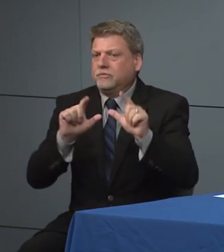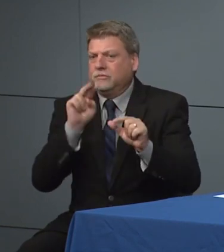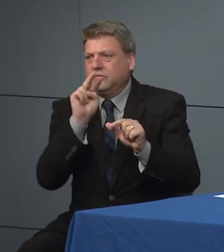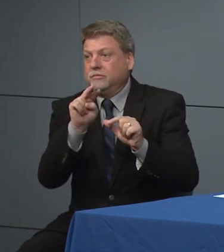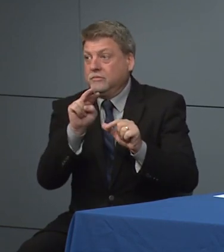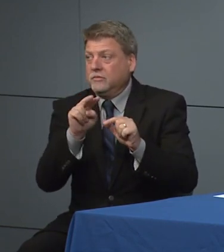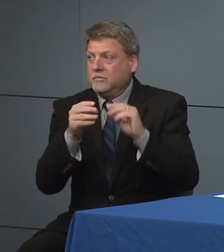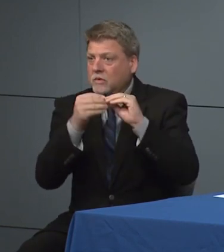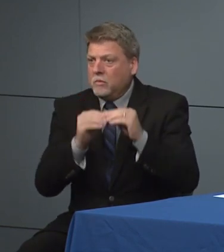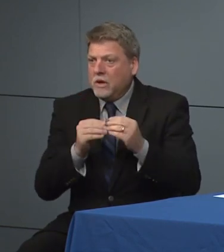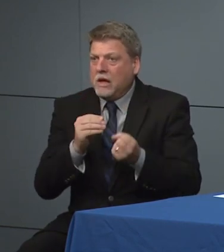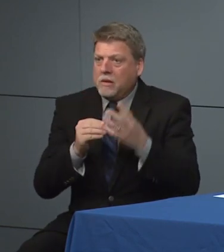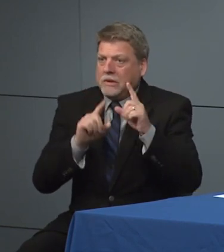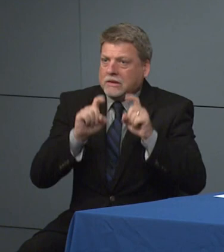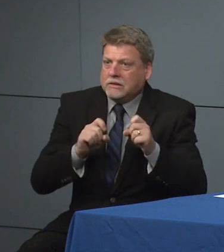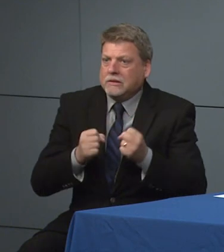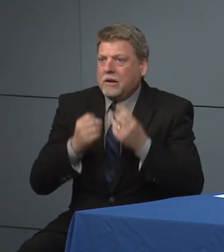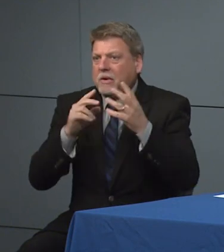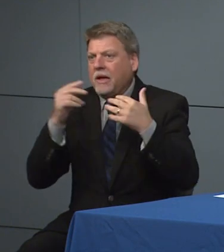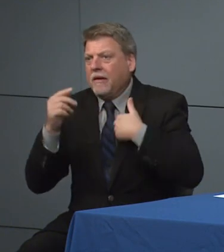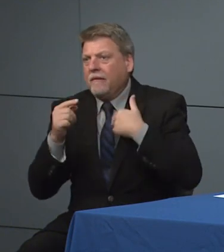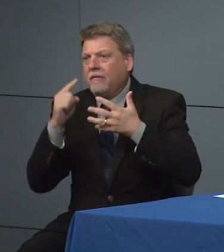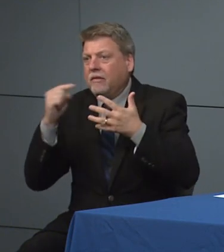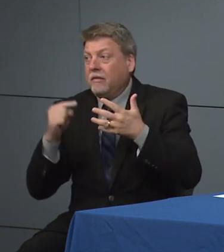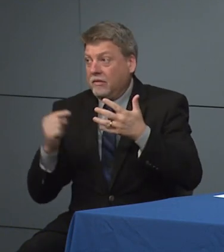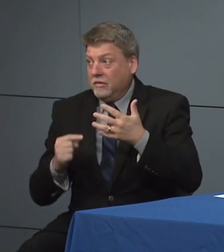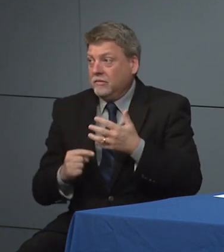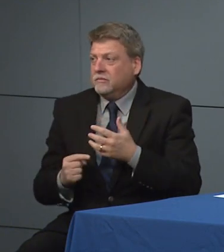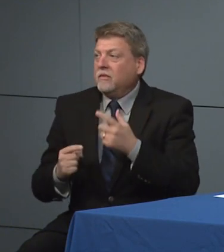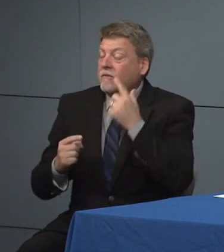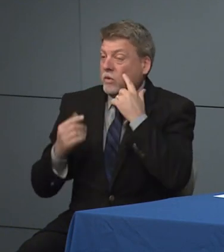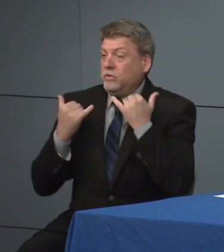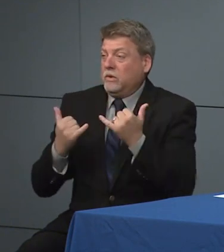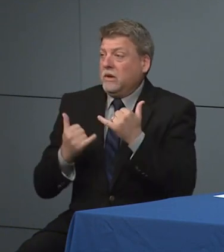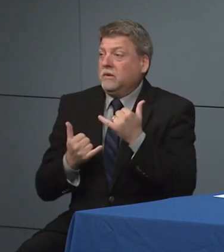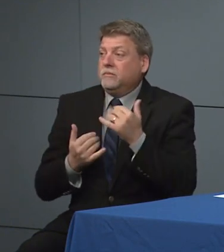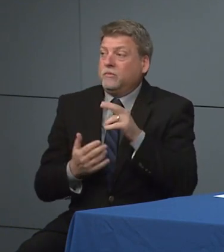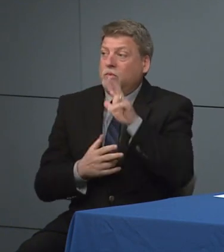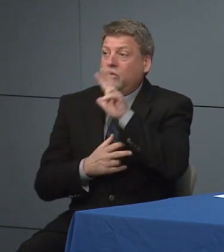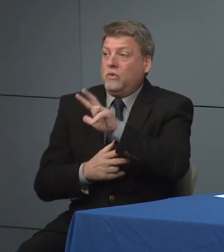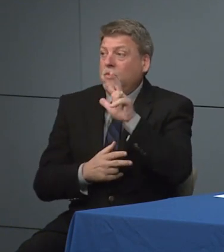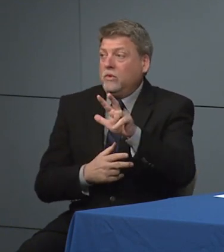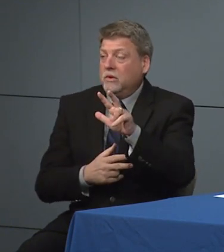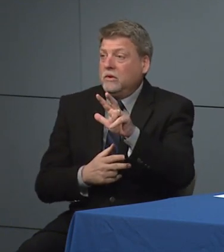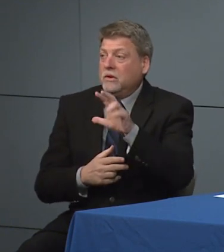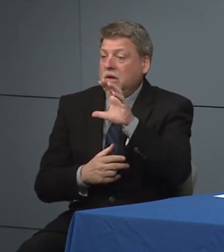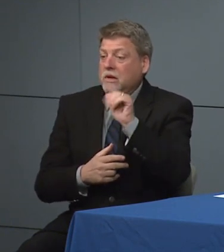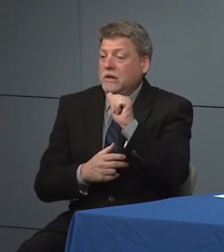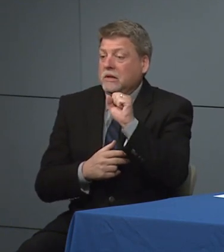siempre pueden ir para obtener las cifras más actuales a partir de esta mañana había treinta y tres casos en